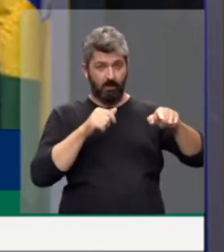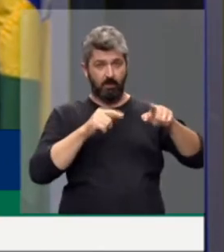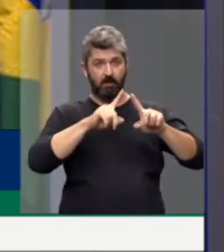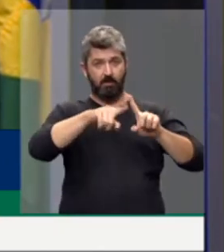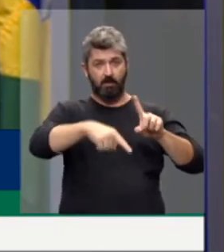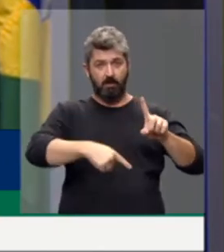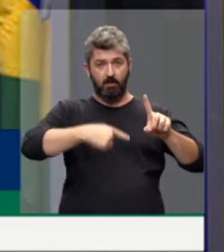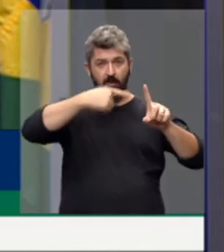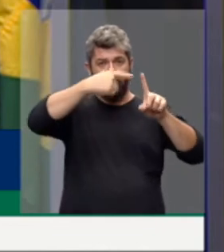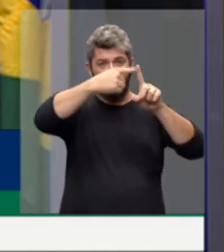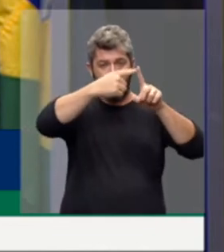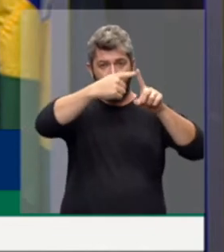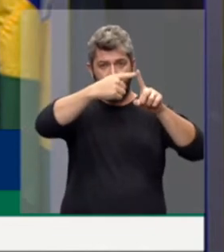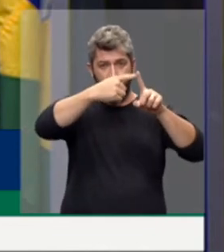HOJE NO ACRE INTEIRO É QUE O ESTADO DE RONDÔNIA TEM UMA